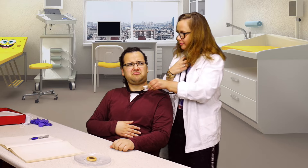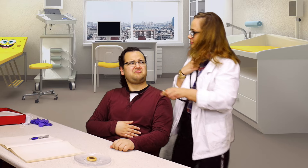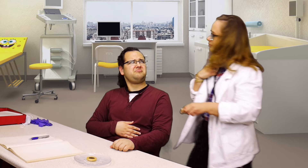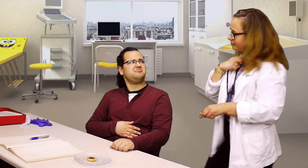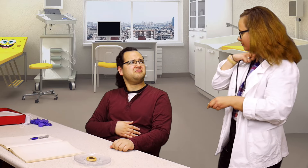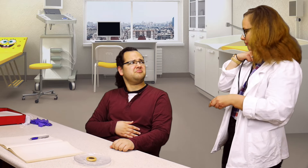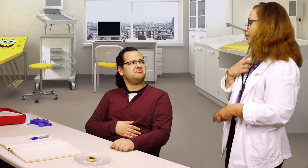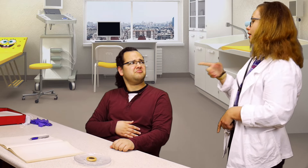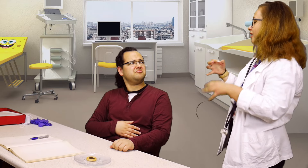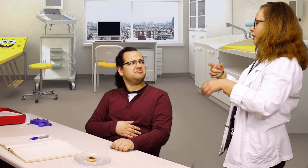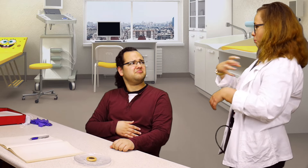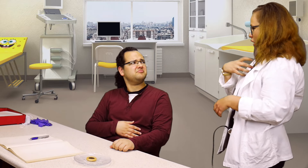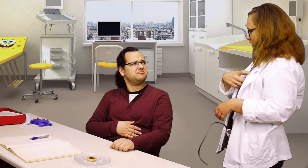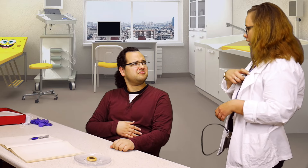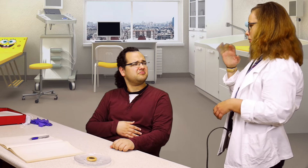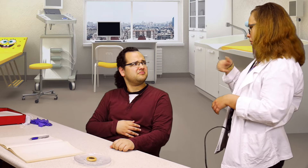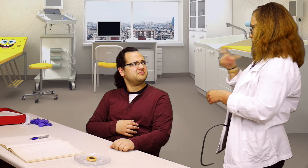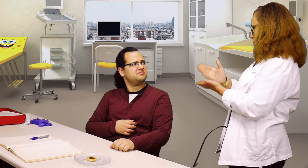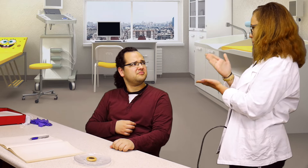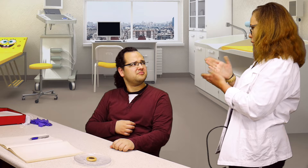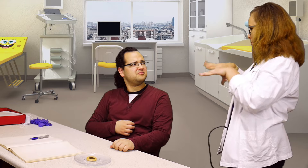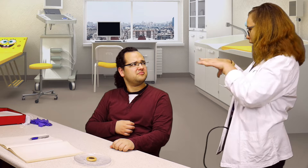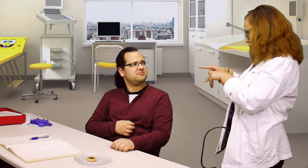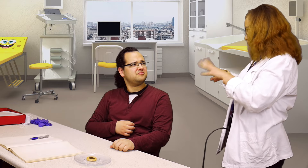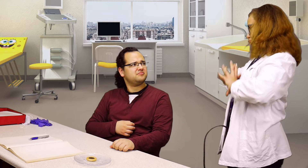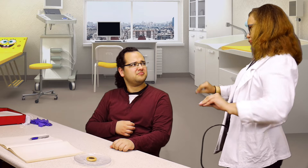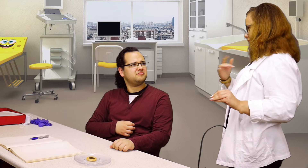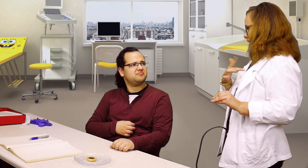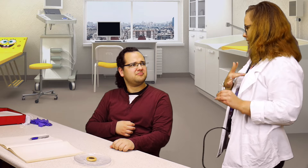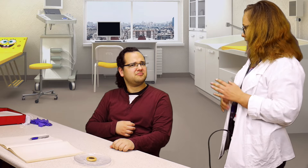Aby Panu przeszedł ból, zrobię masaż.